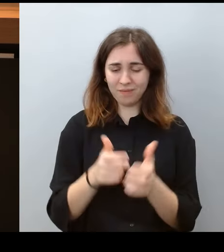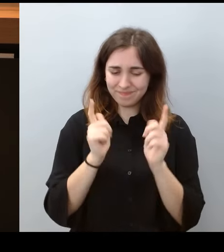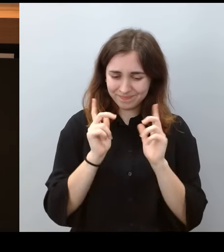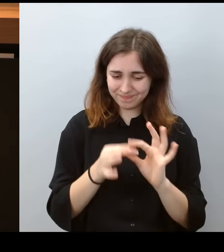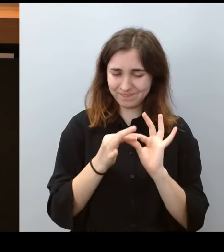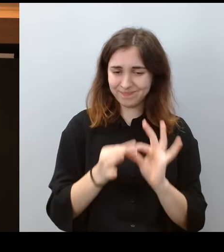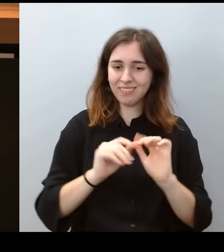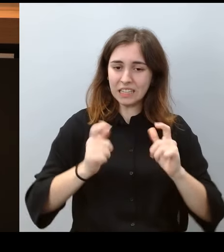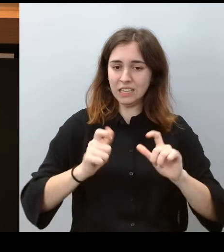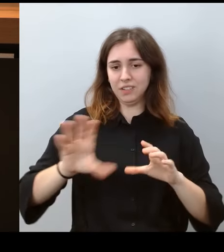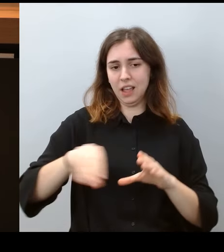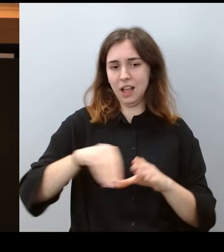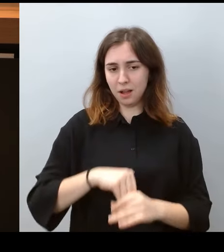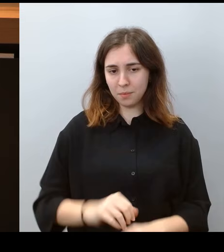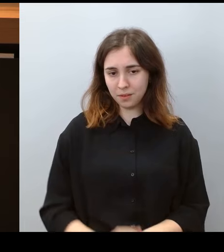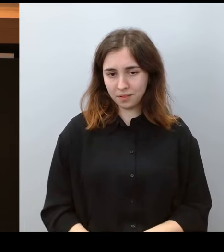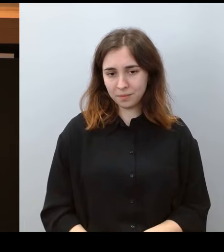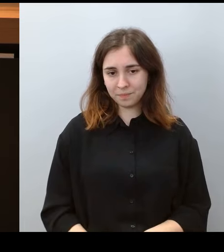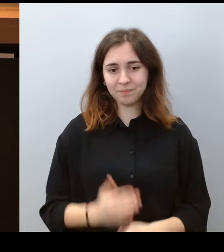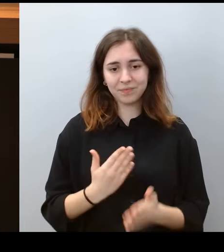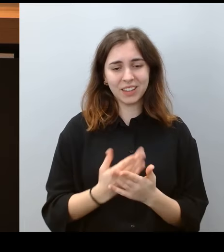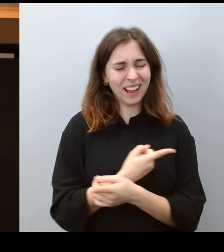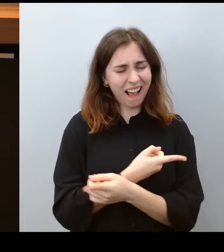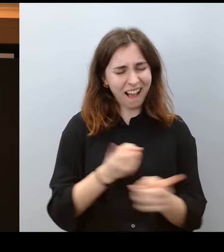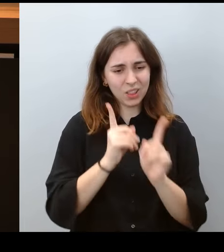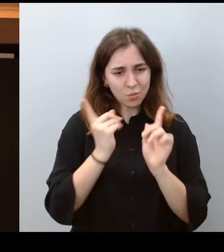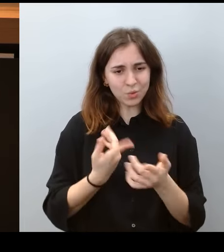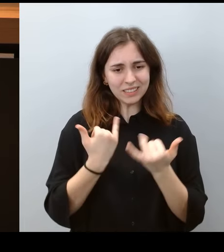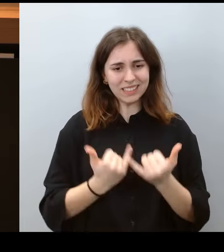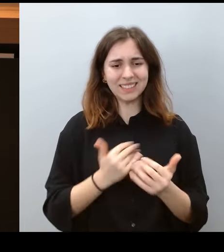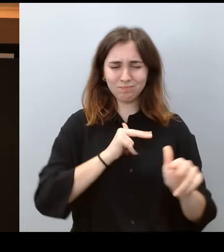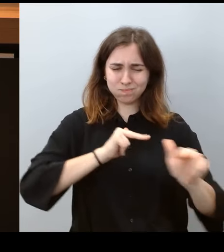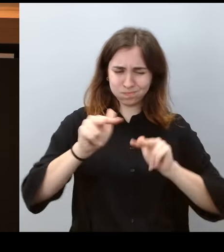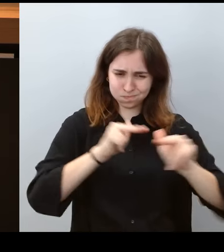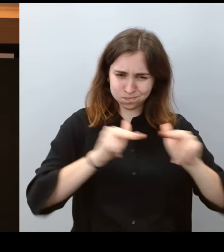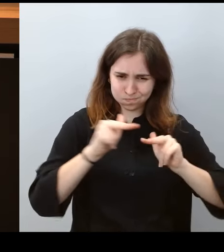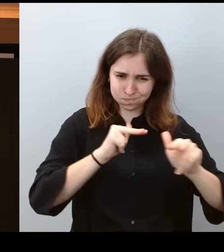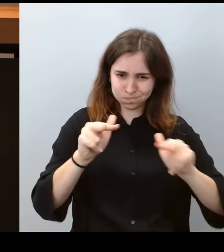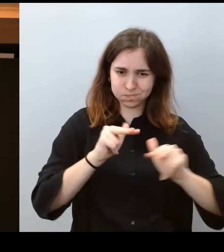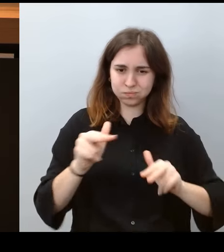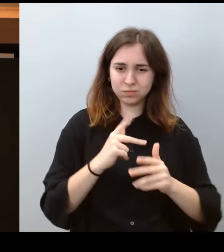glaube ich, müssen wir alle Hebel bedienen, damit es zu diesen Ausschlüssen nicht weiter kommt. Wo wir da unterstützen